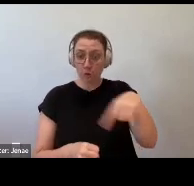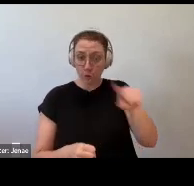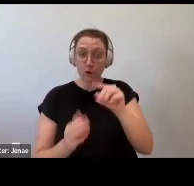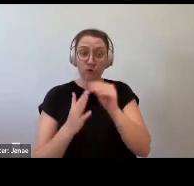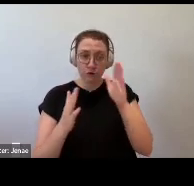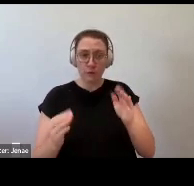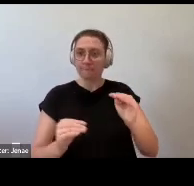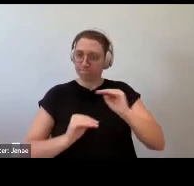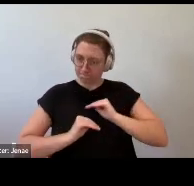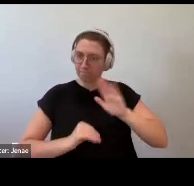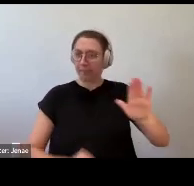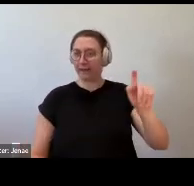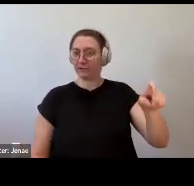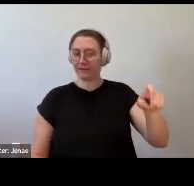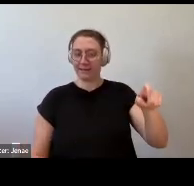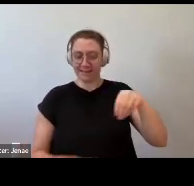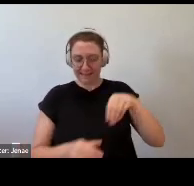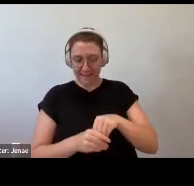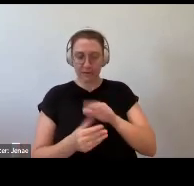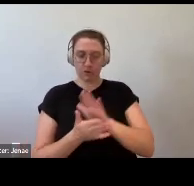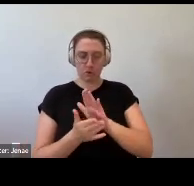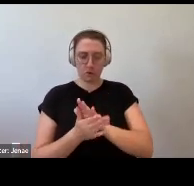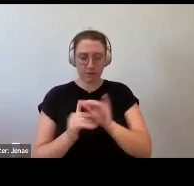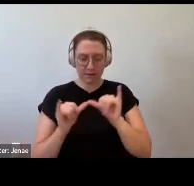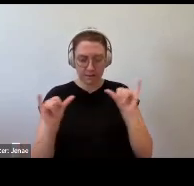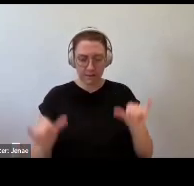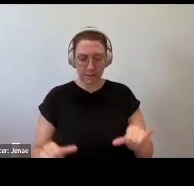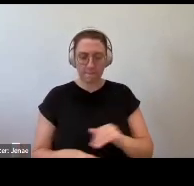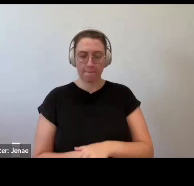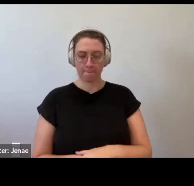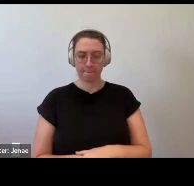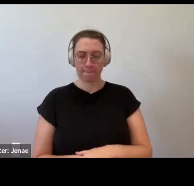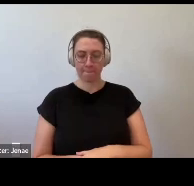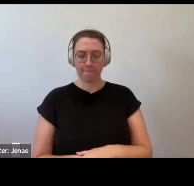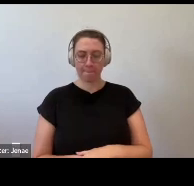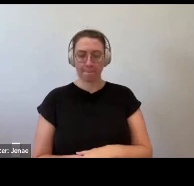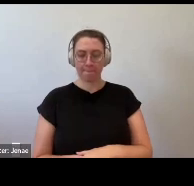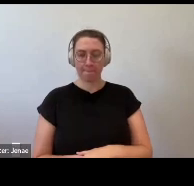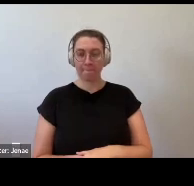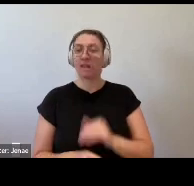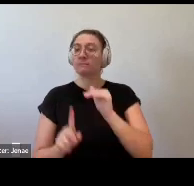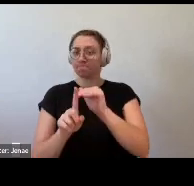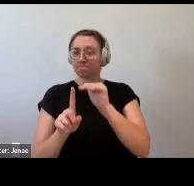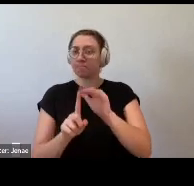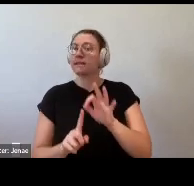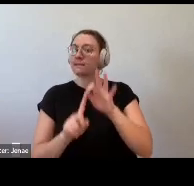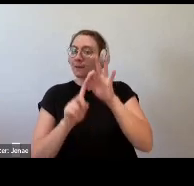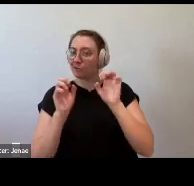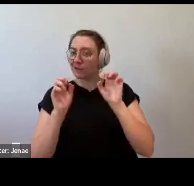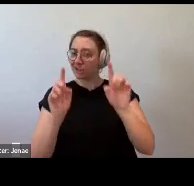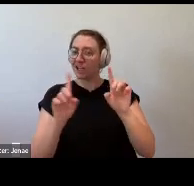satisfagan en nuestro sistema educativo y más allá. Como recordatorio, la visión de nuestra división de educación especial